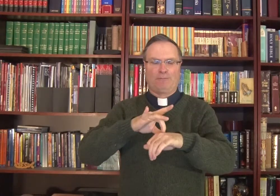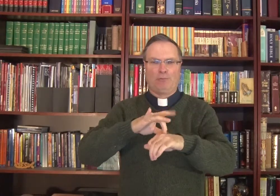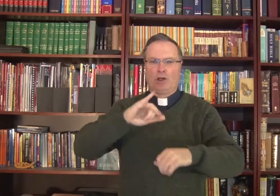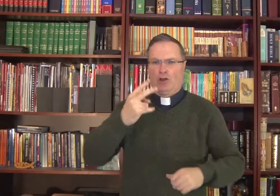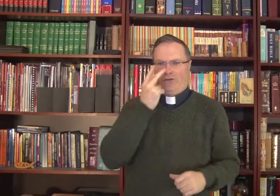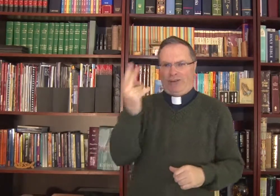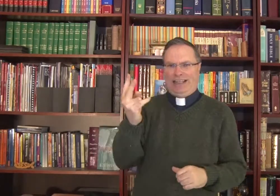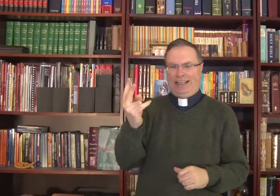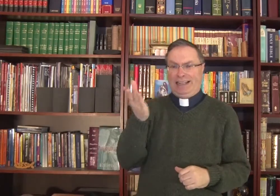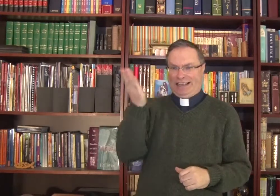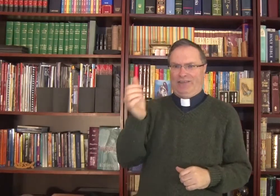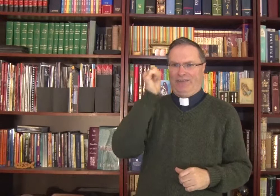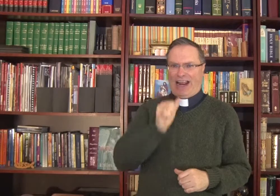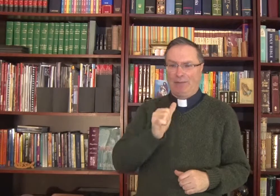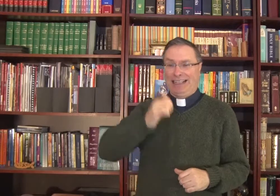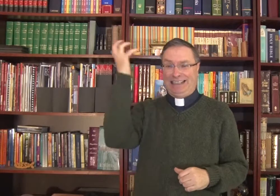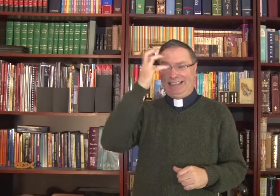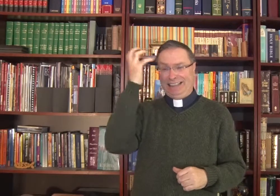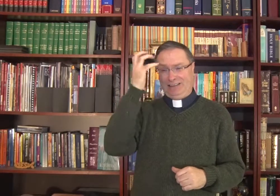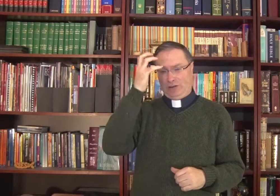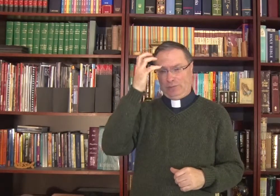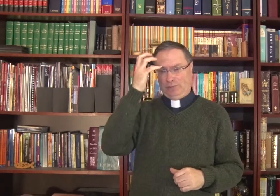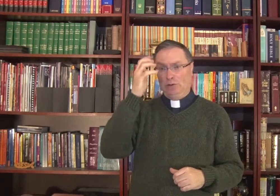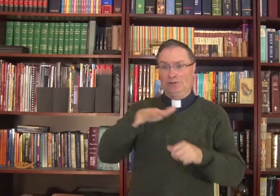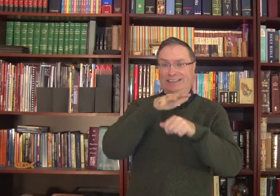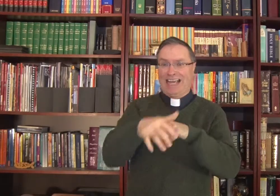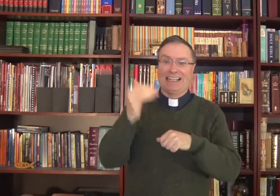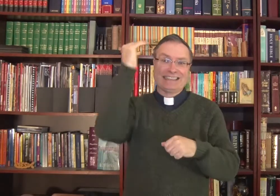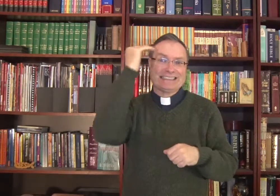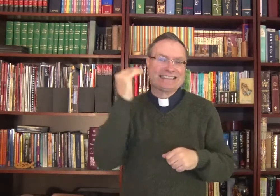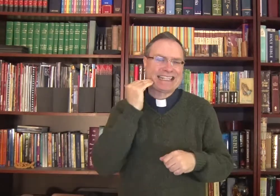Je vis cette femme ivre du sang des saints,